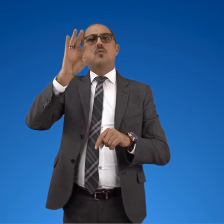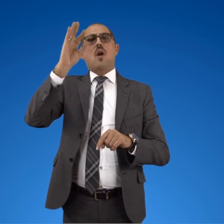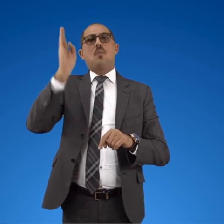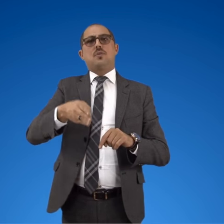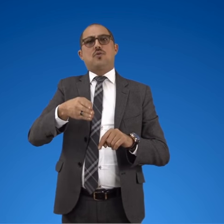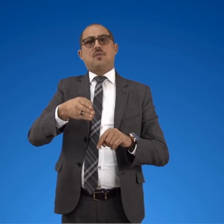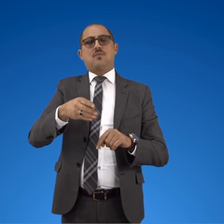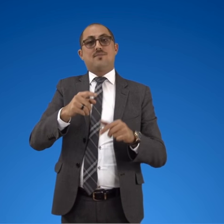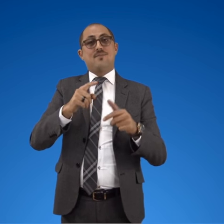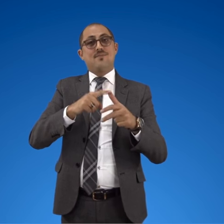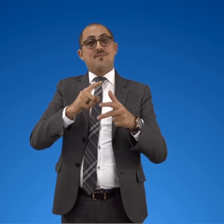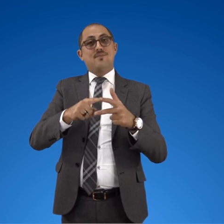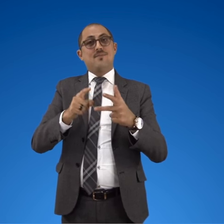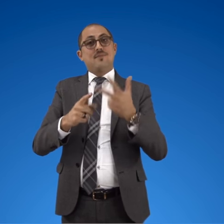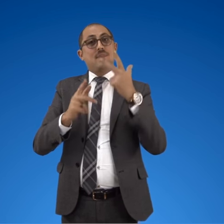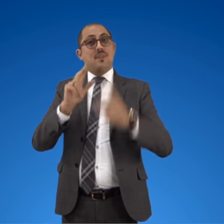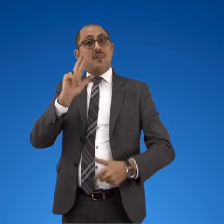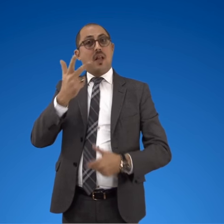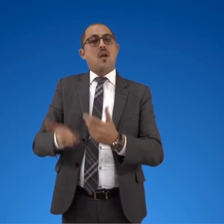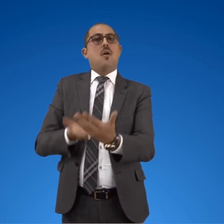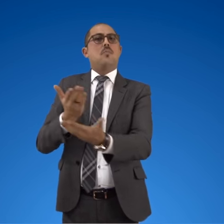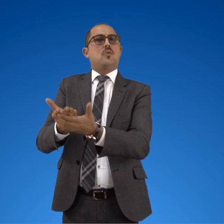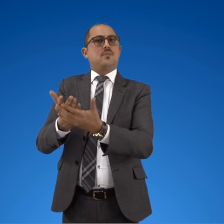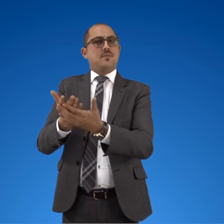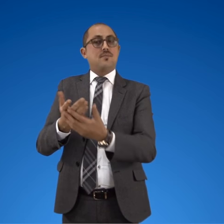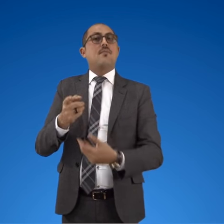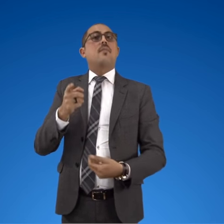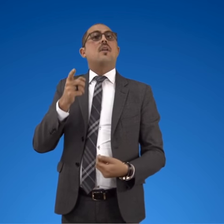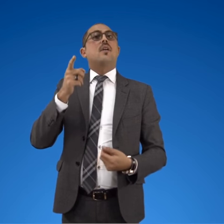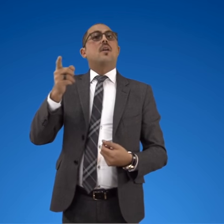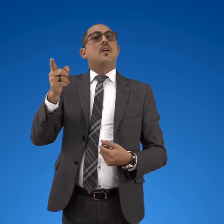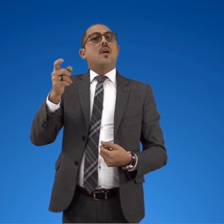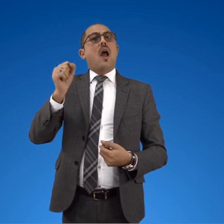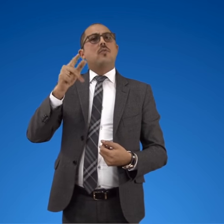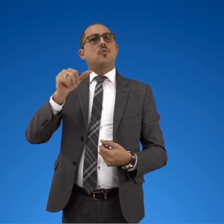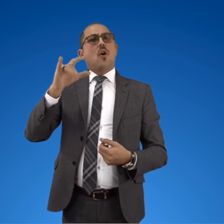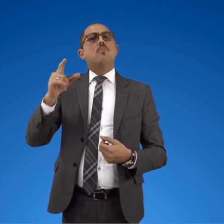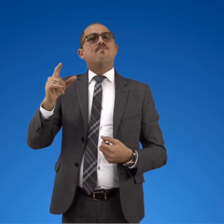l'ENS ha chiesto la riduzione del 50% del costo dell'abbonamento. Queste sono le tre proposte.